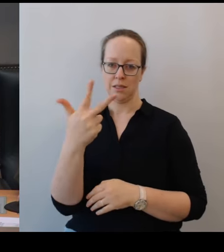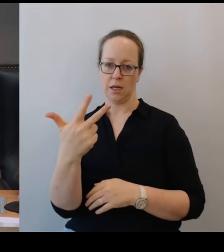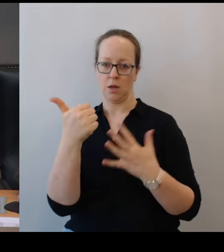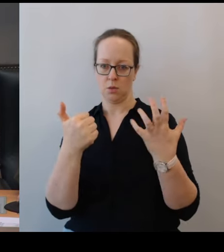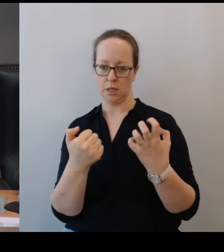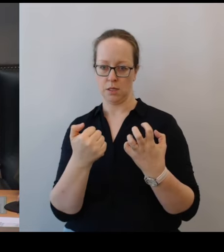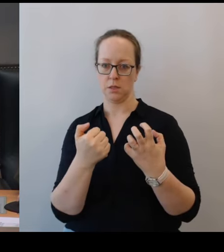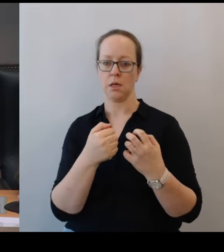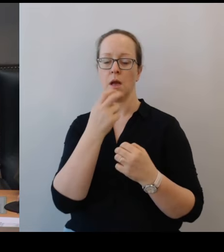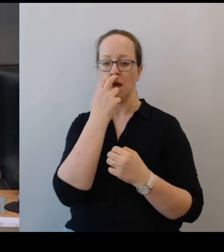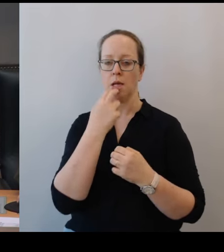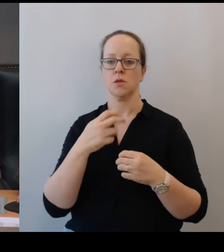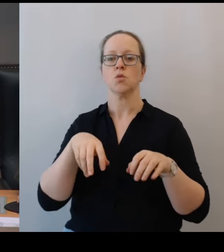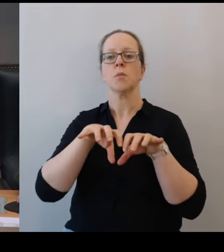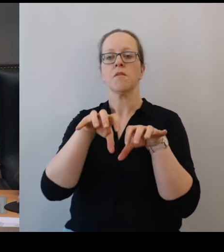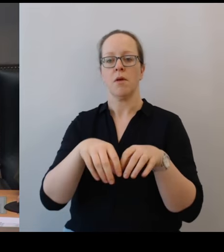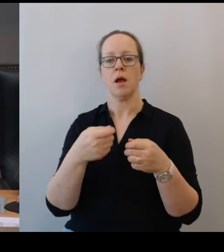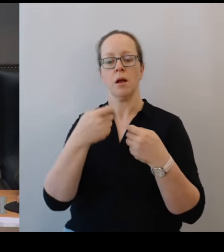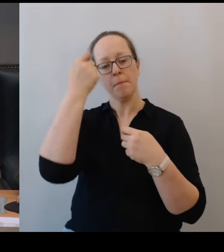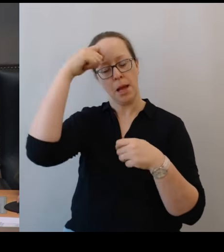Grünen und hier die Kollegin Schädlich.